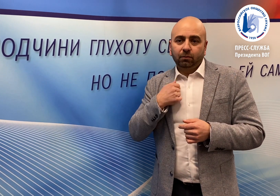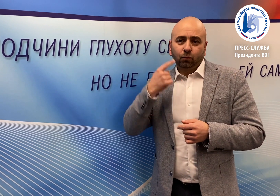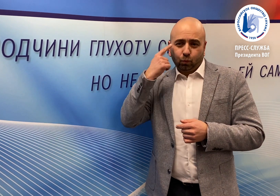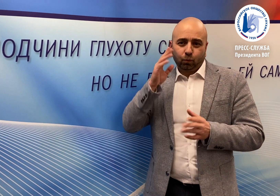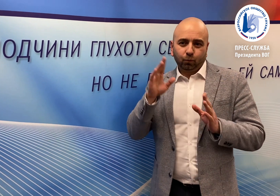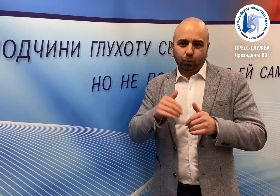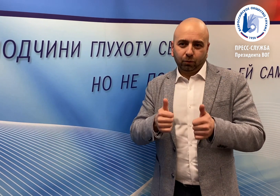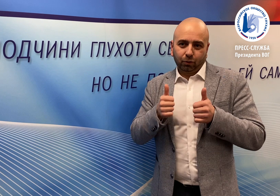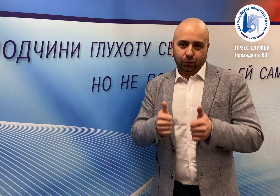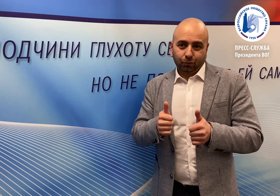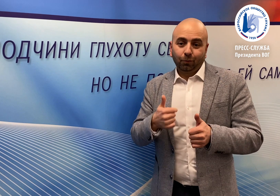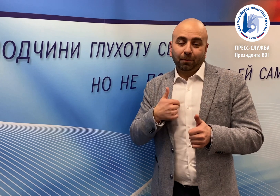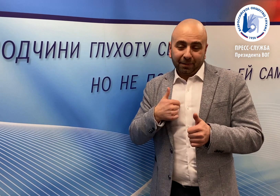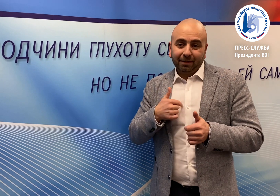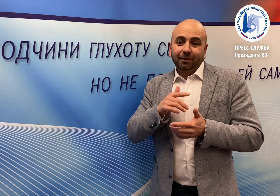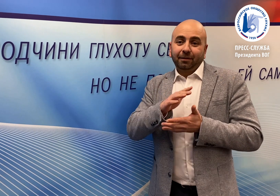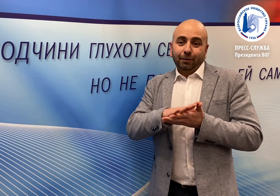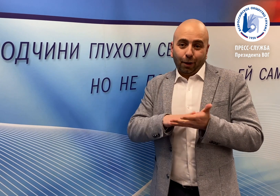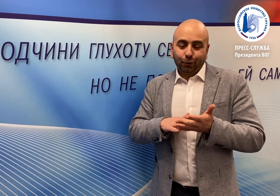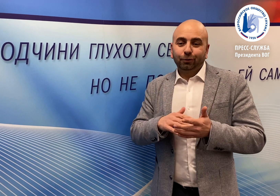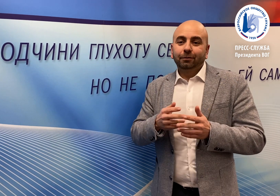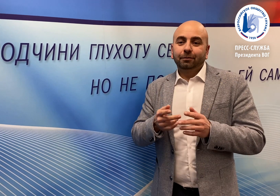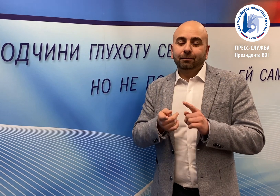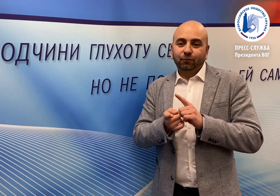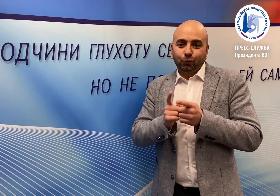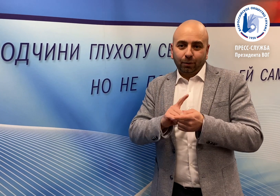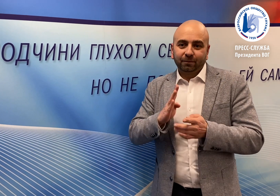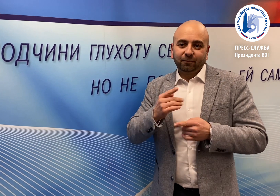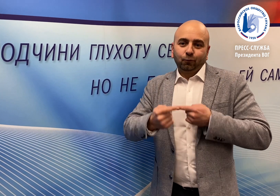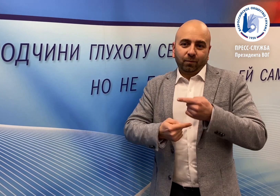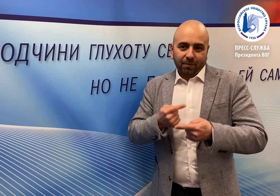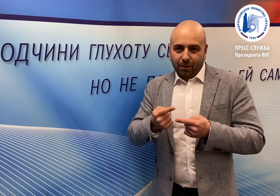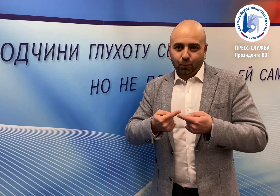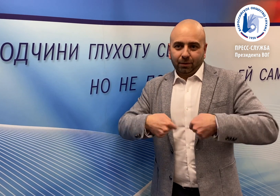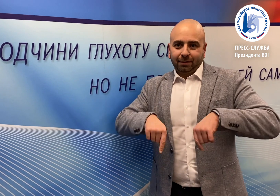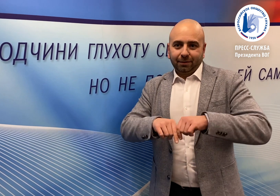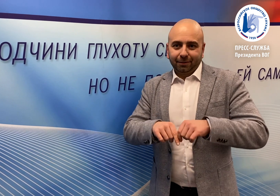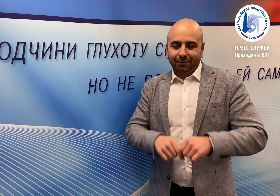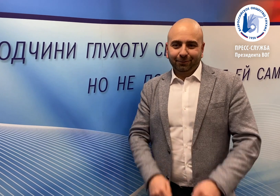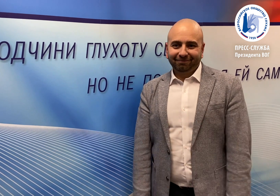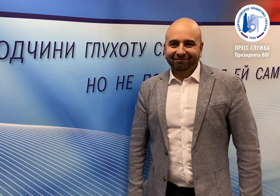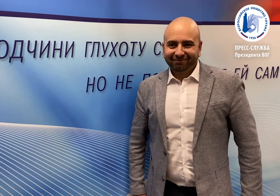Думаю, что всё будет хорошо, и мы дальше продолжим превращение в современную организацию.